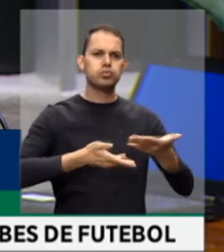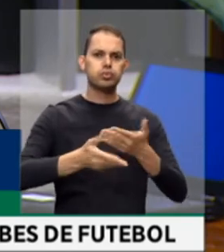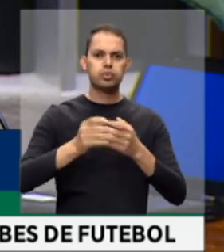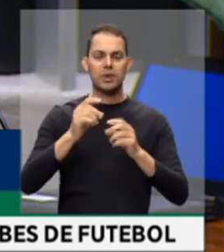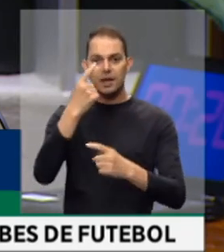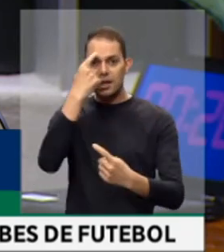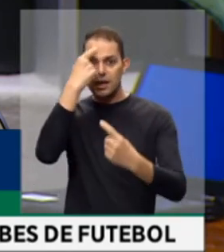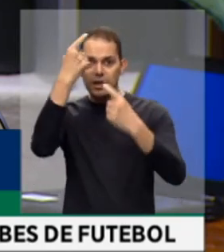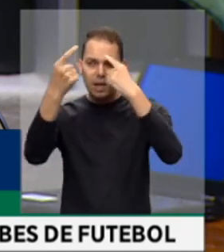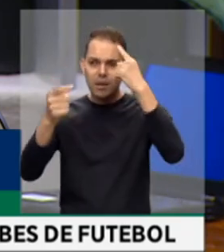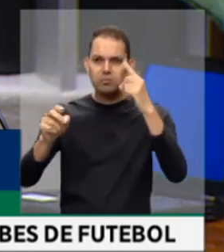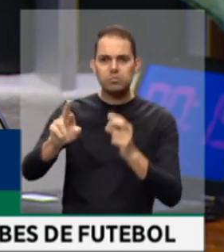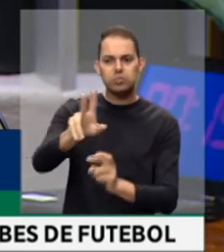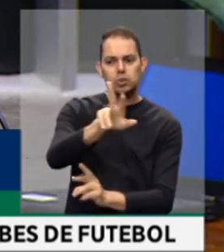CONSIGO-- E É POSSÍVEL